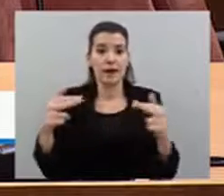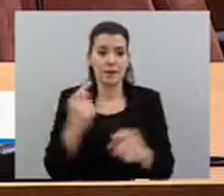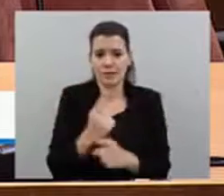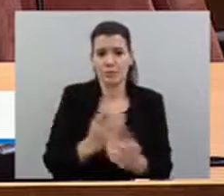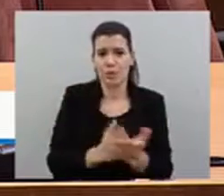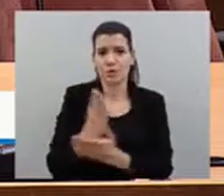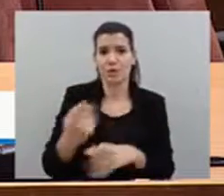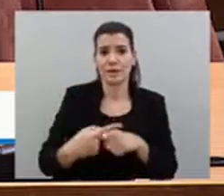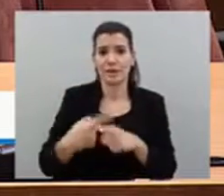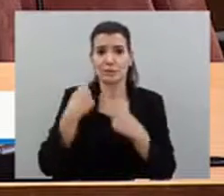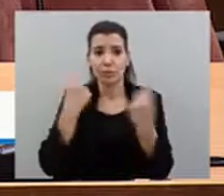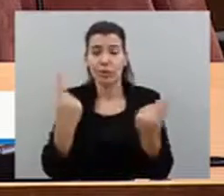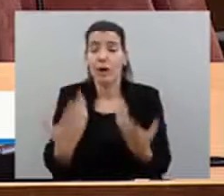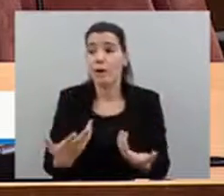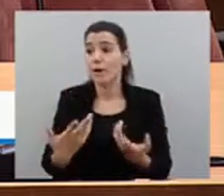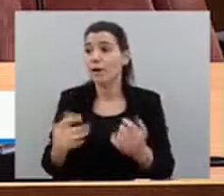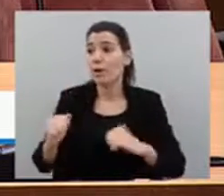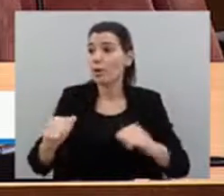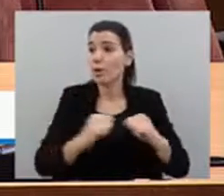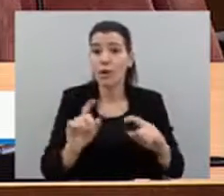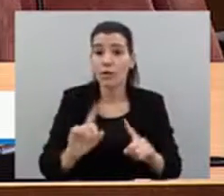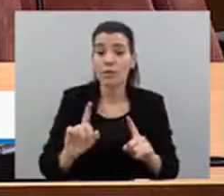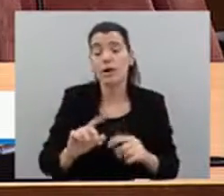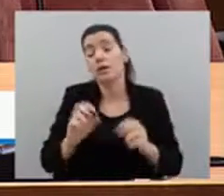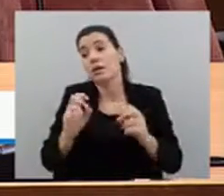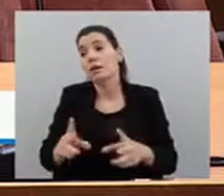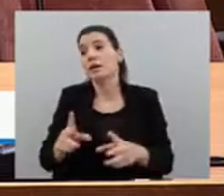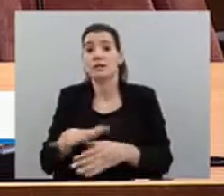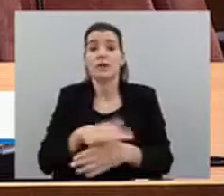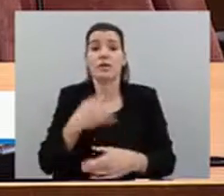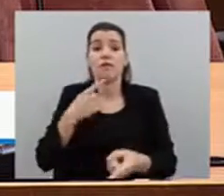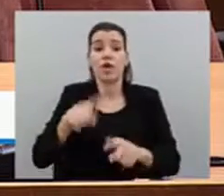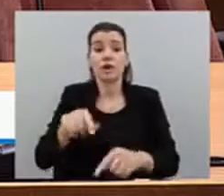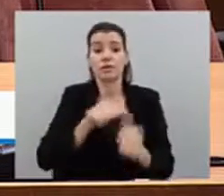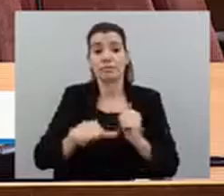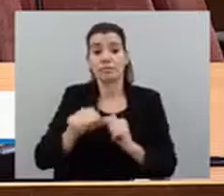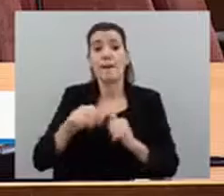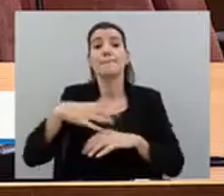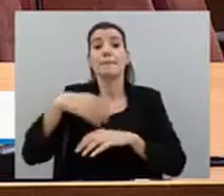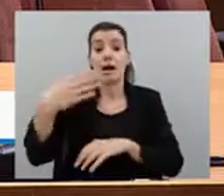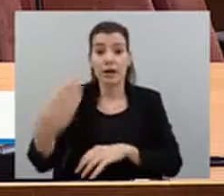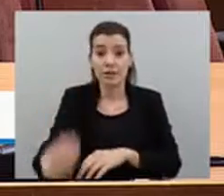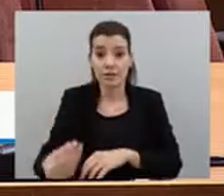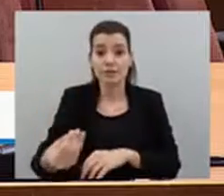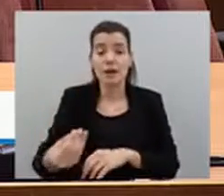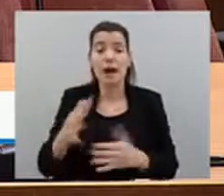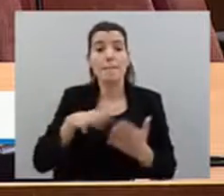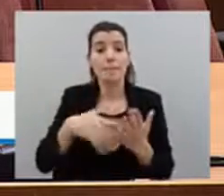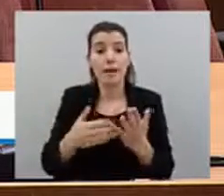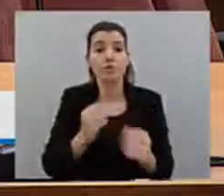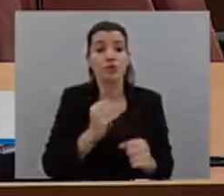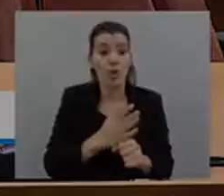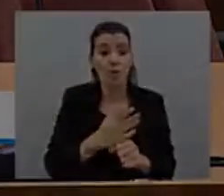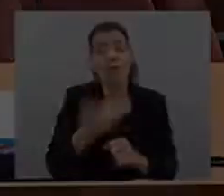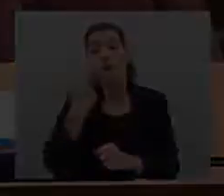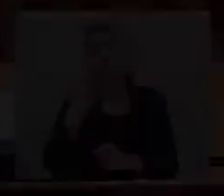este desentendimento, repõe-se a situação e, mais tarde, quando se fizer o dito plano, logo se vê como é que a coisa vai ficar.